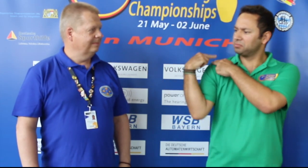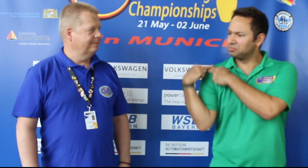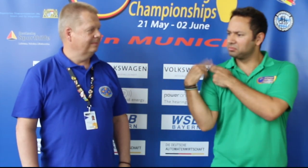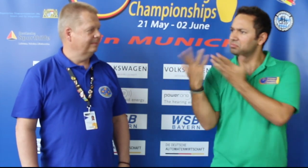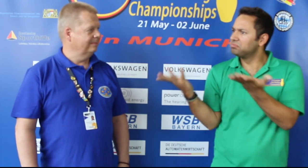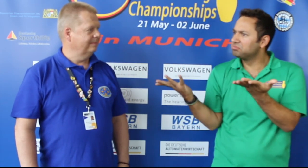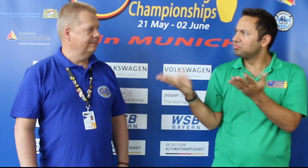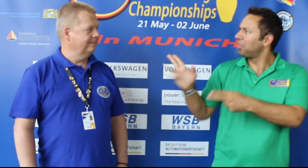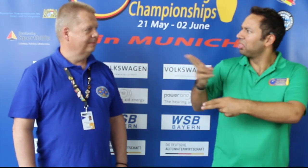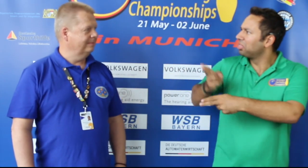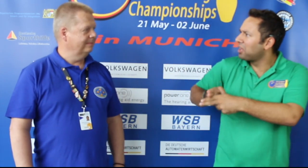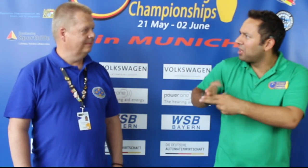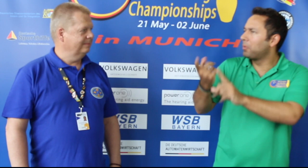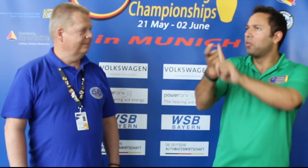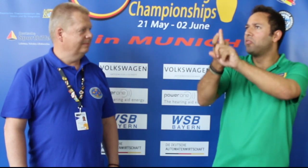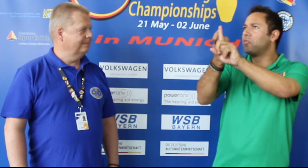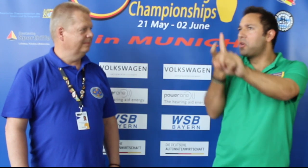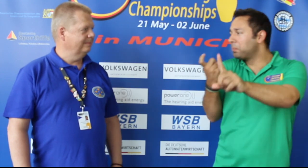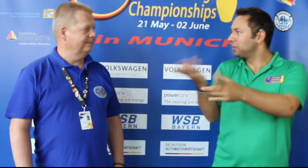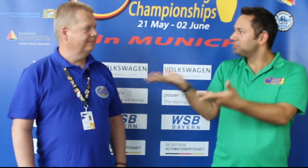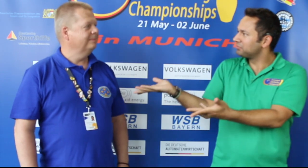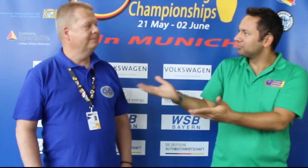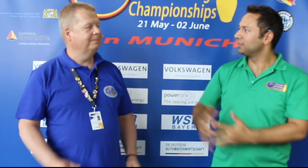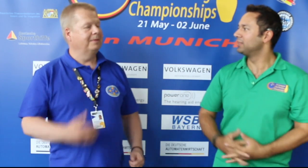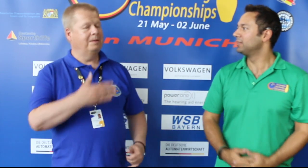Kannst du dich mal kurz vorstellen, wer du bist und woher du kommst ?